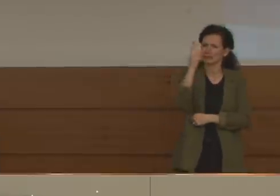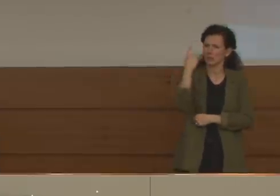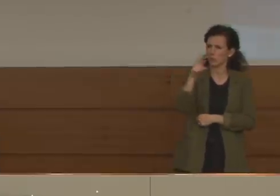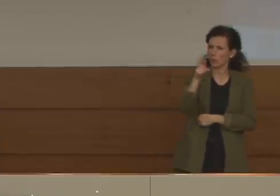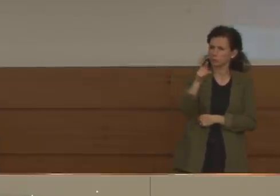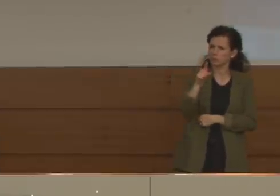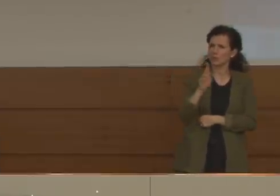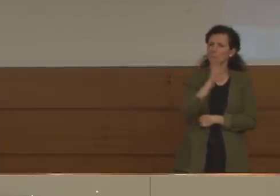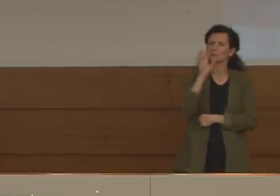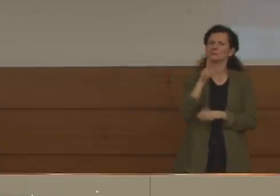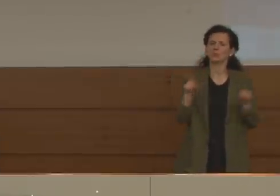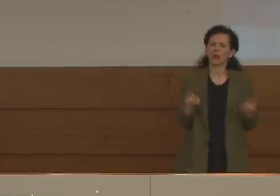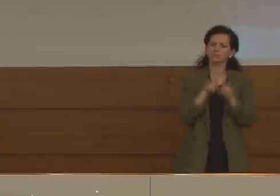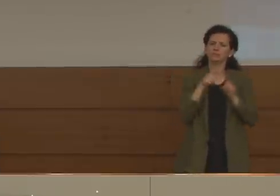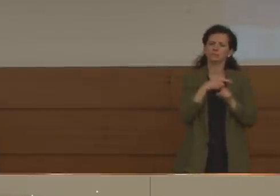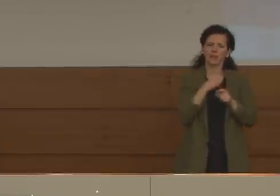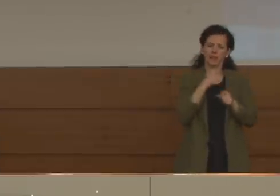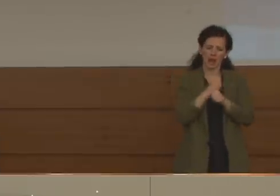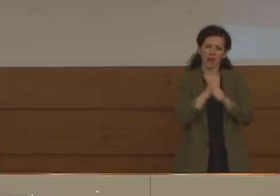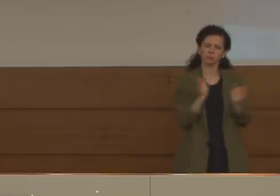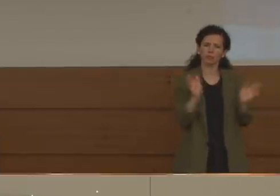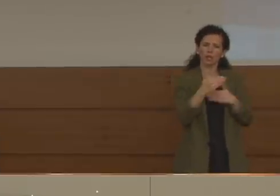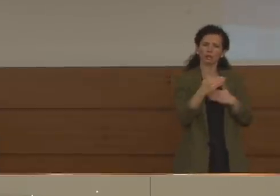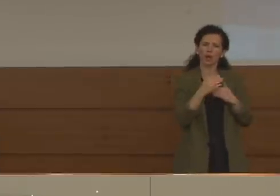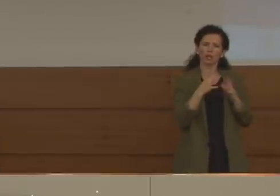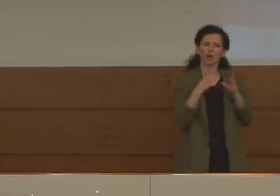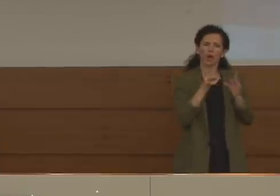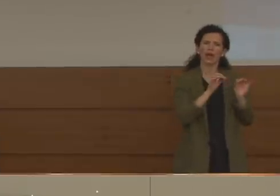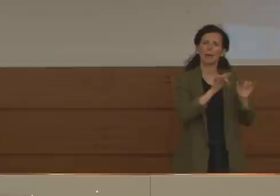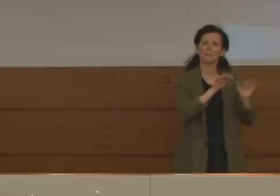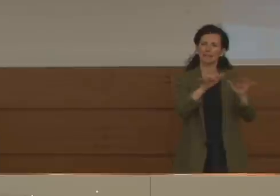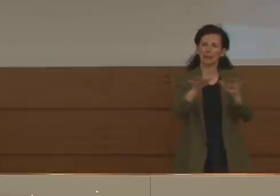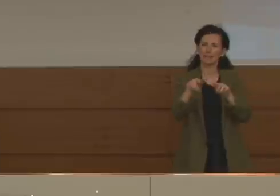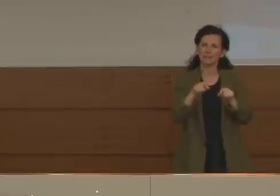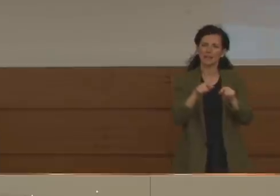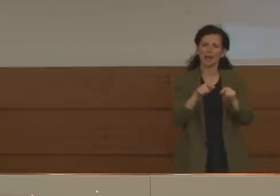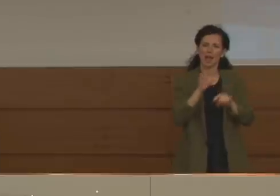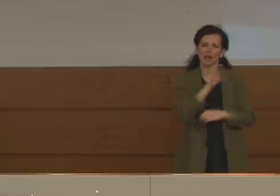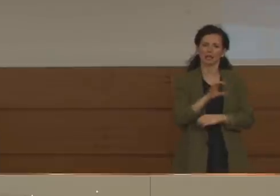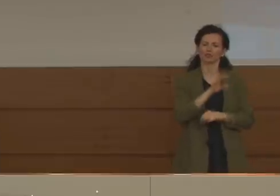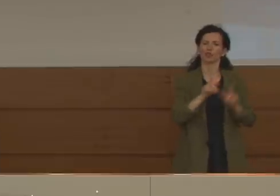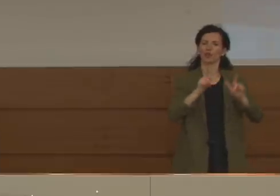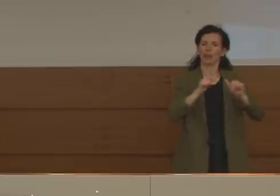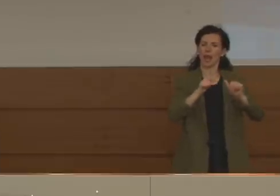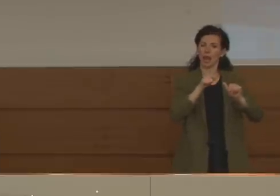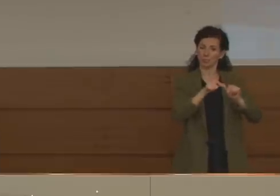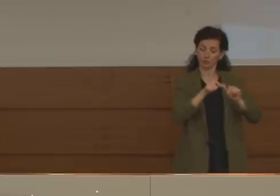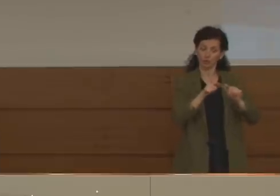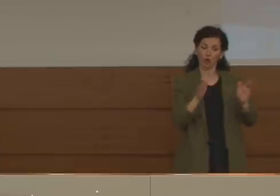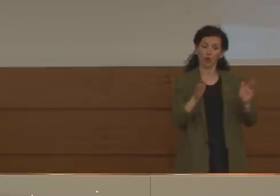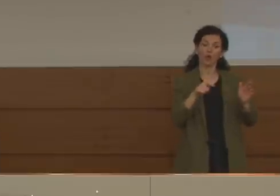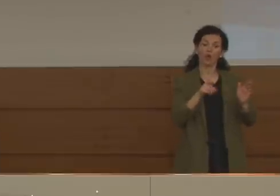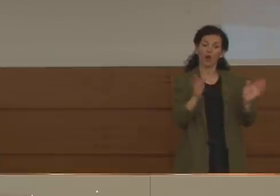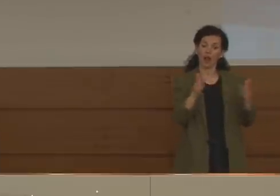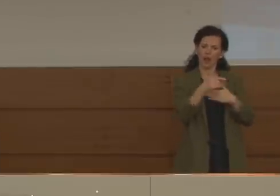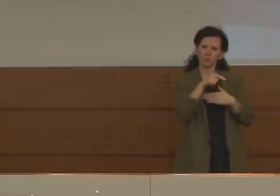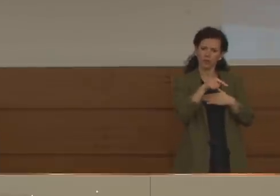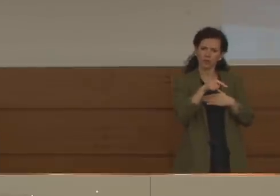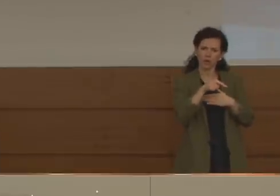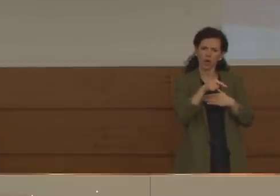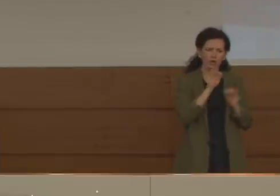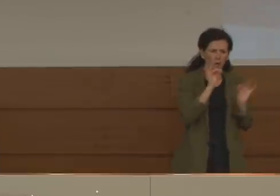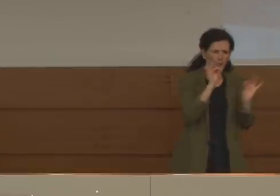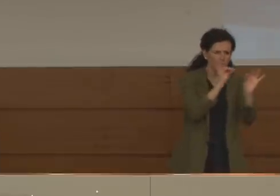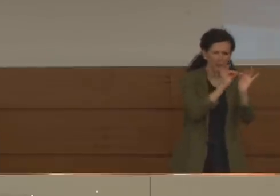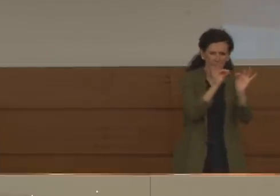epidemiologia della Regione Lazio, che identifica gli anziani fragili. Perché essere